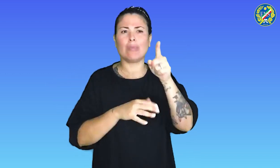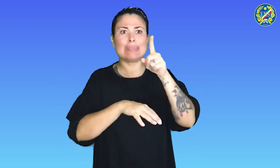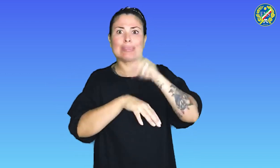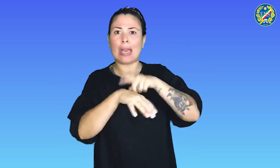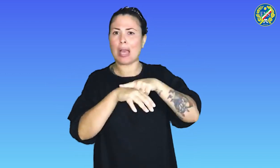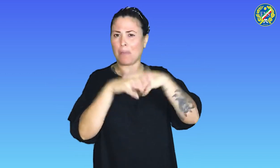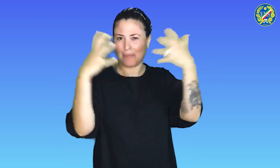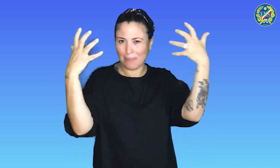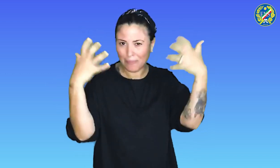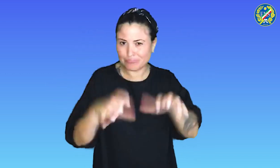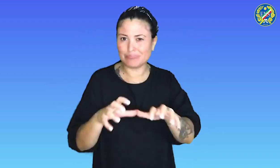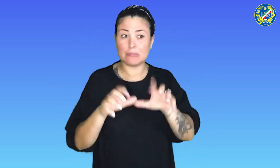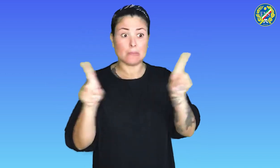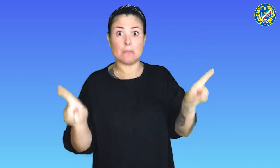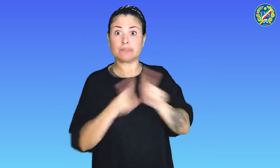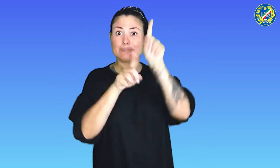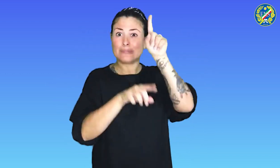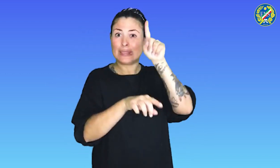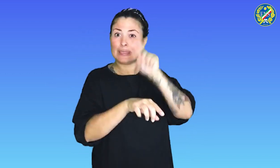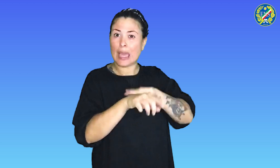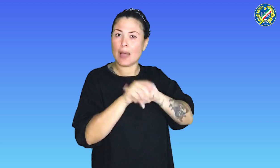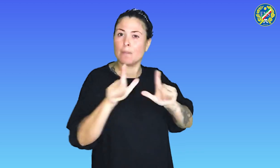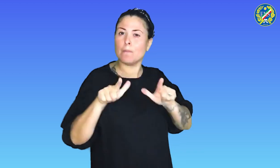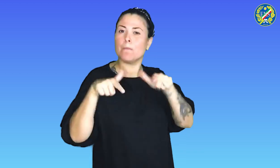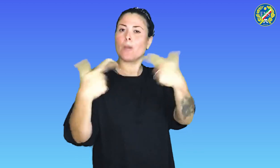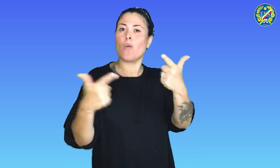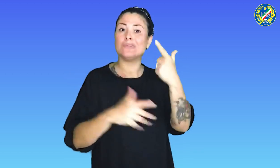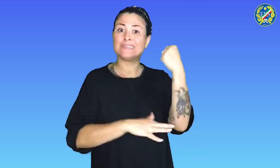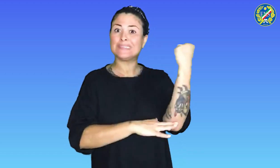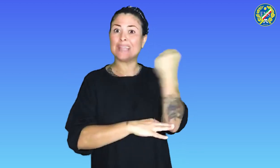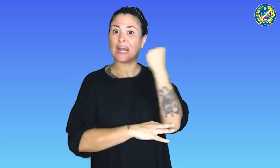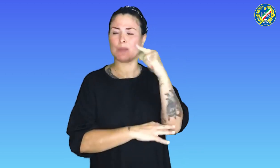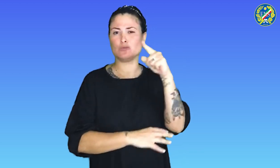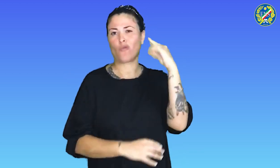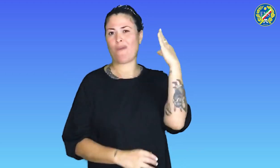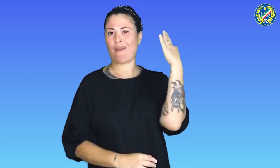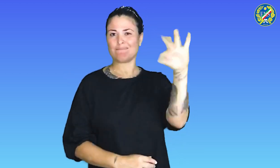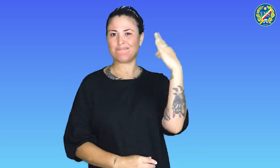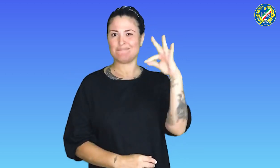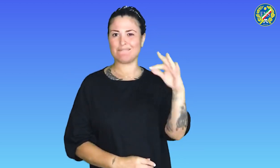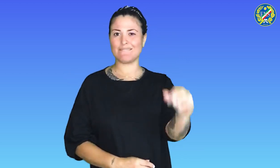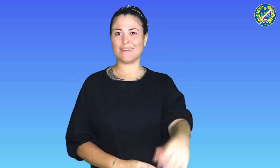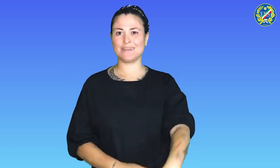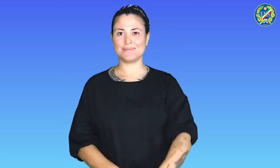l'intero percorso è stato pensato per ridurre i tempi di attesa e, allo stesso tempo, garantire che il soccorso sia efficace.